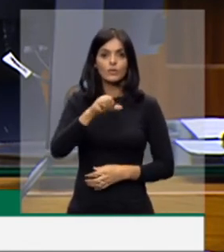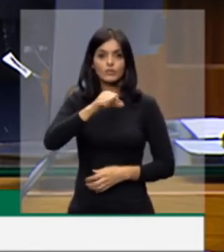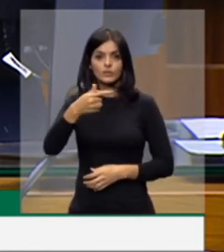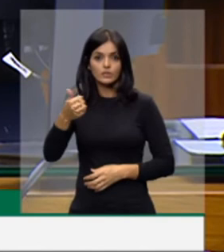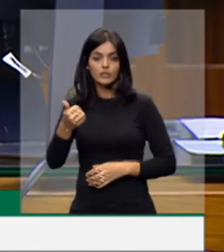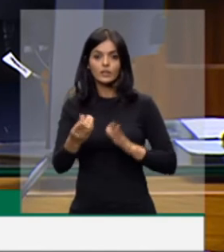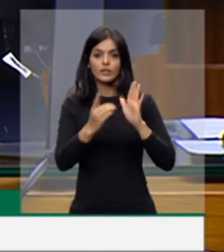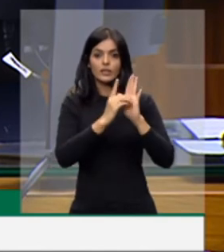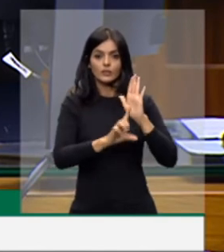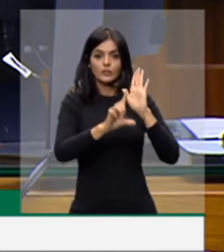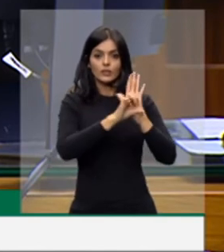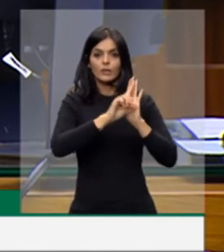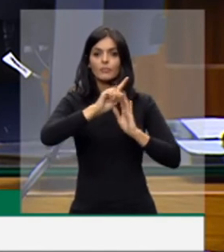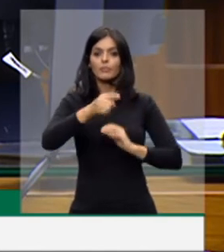991 DE 24 DE JULHO DE 2000, A